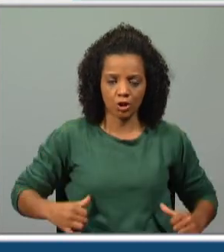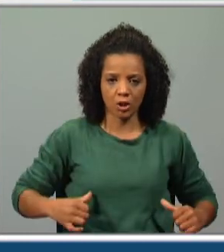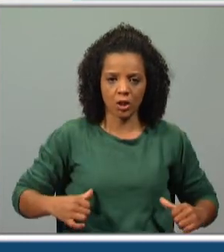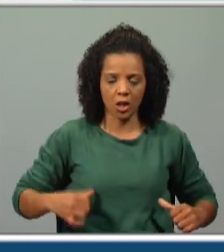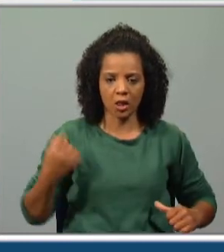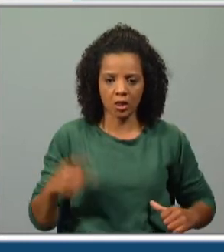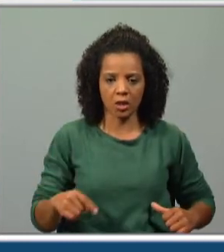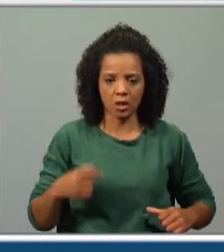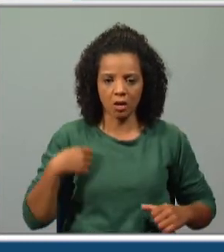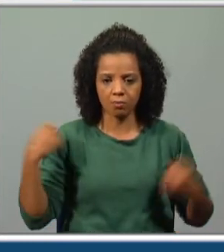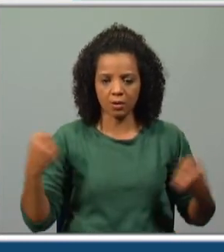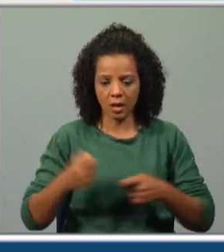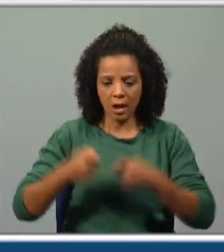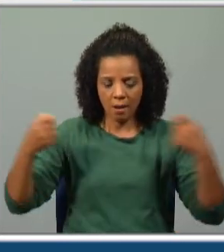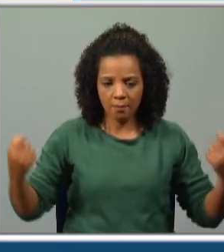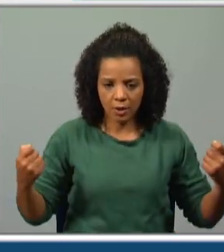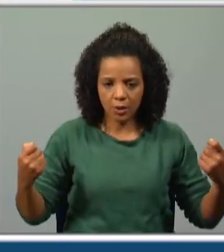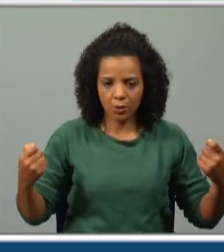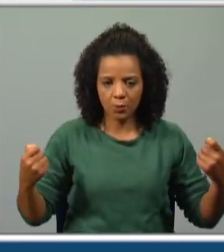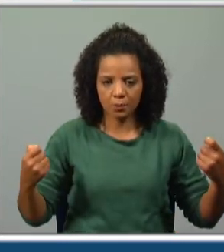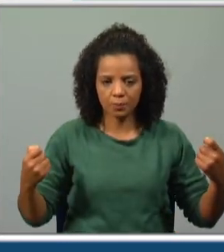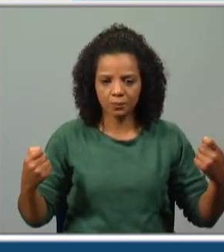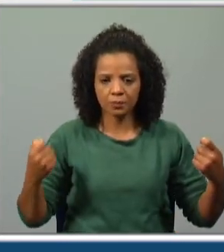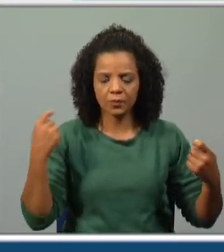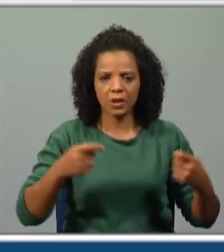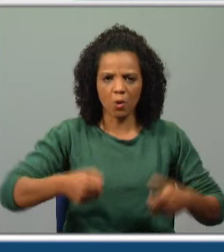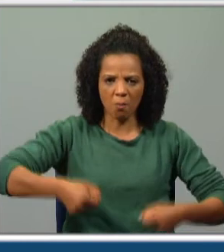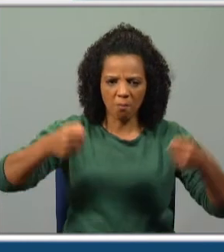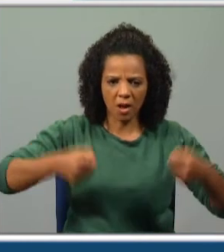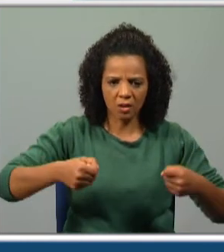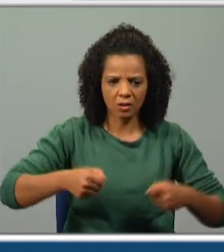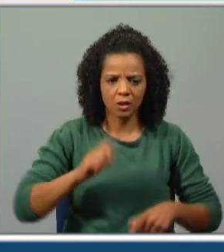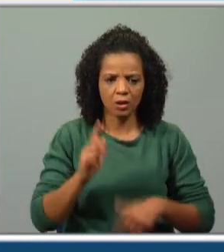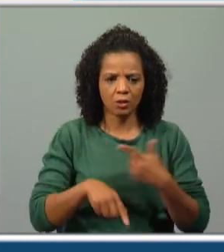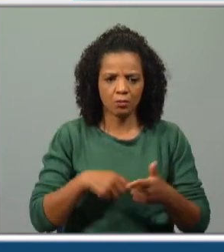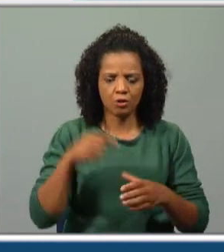costas e Aí ela abriu e tirou e já tirou aquele balde E aí dentro logo ele foi 回來 然後她打開 拿出來 已經拿出來了那個桶 他就在裡面